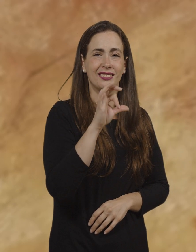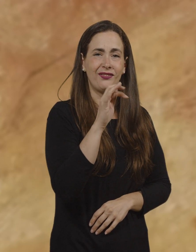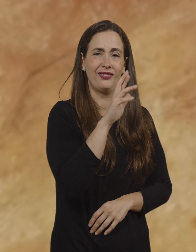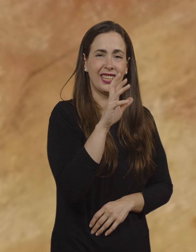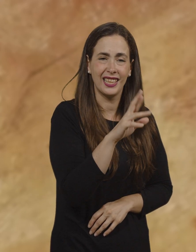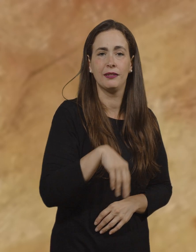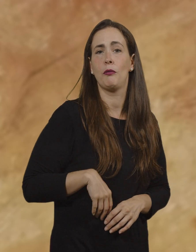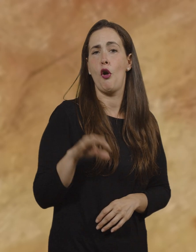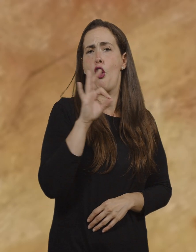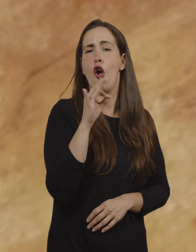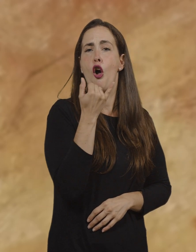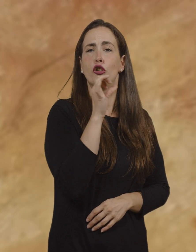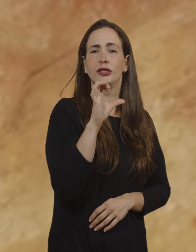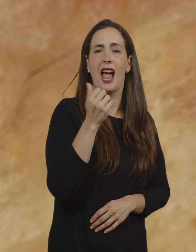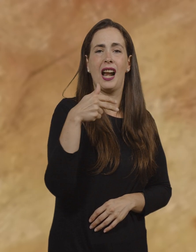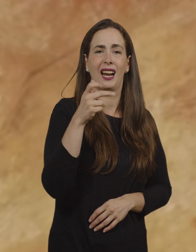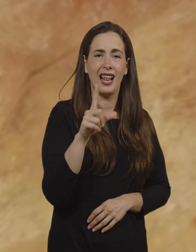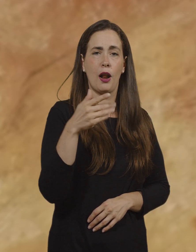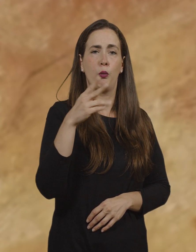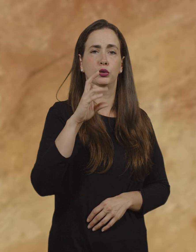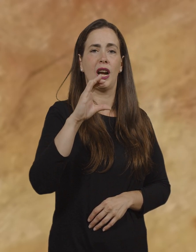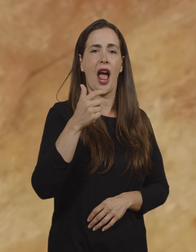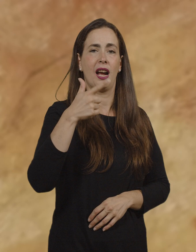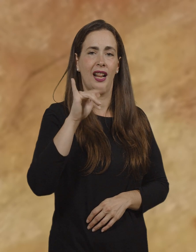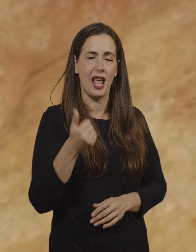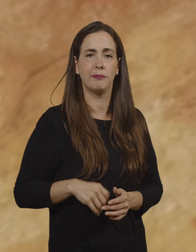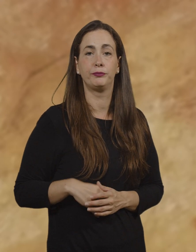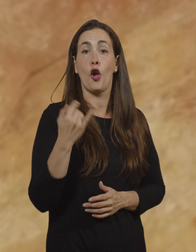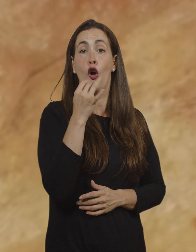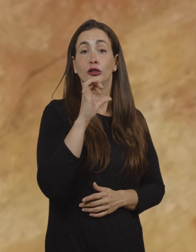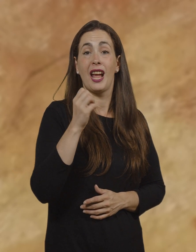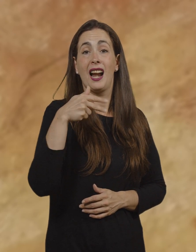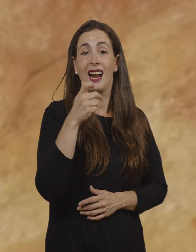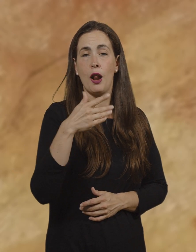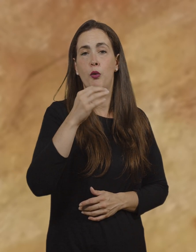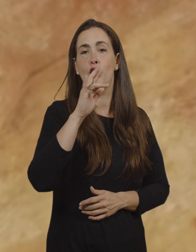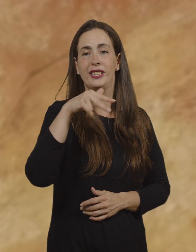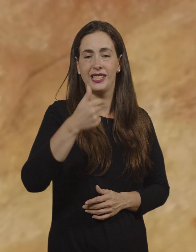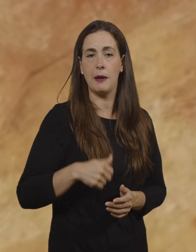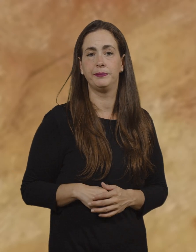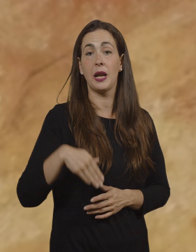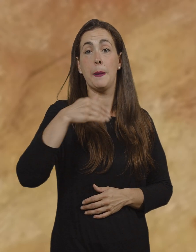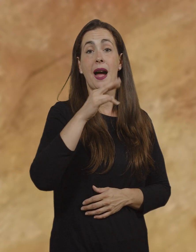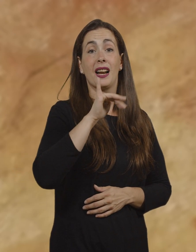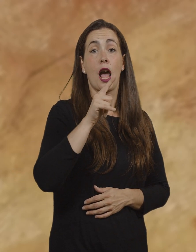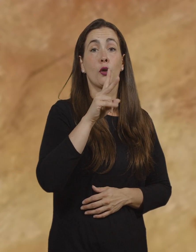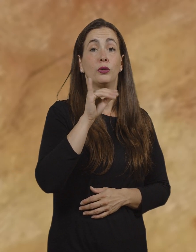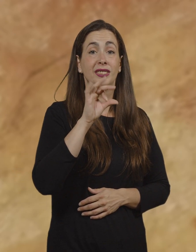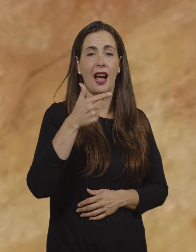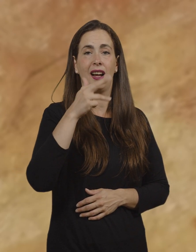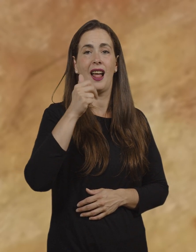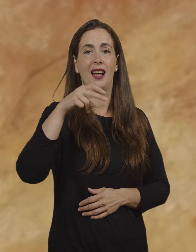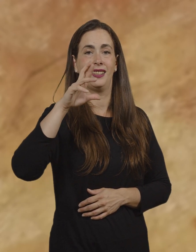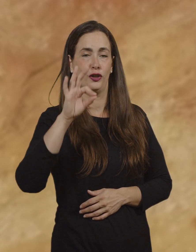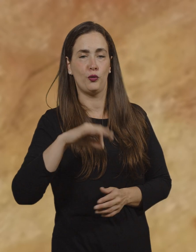Carles Ferrer, José Ángel Buscaglia, José Ángel Borina, Maria Lluïsa Granero,